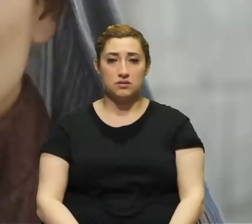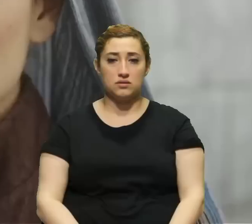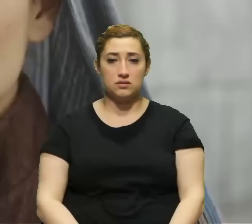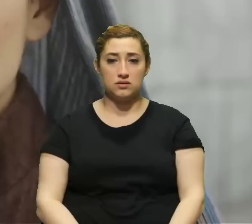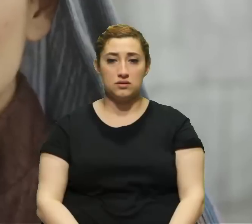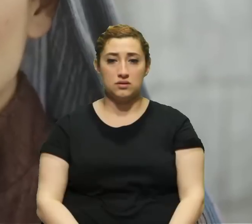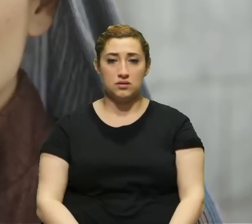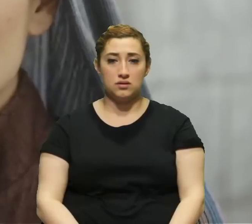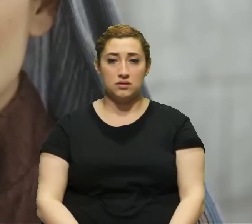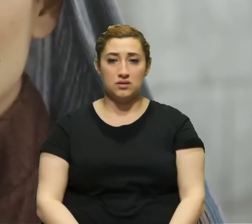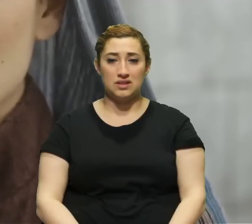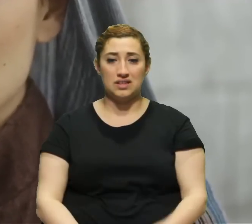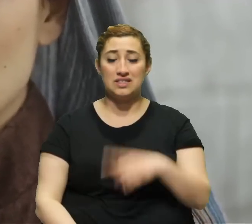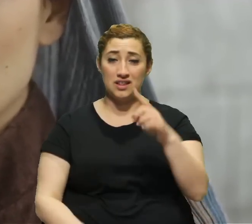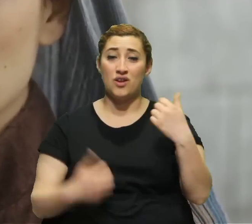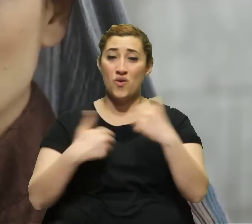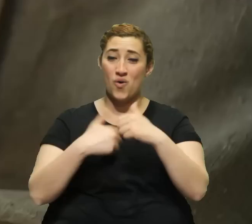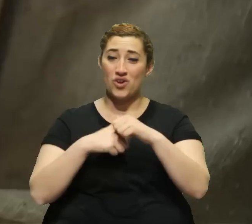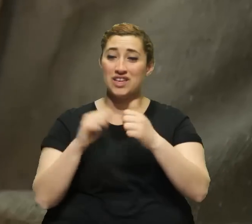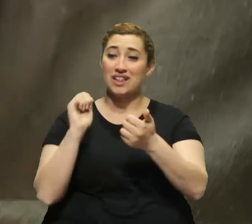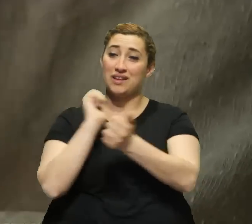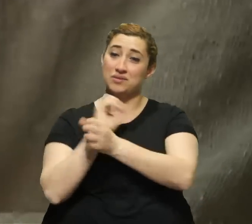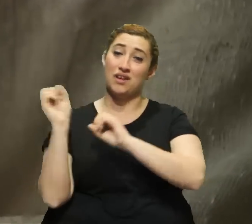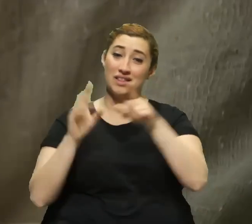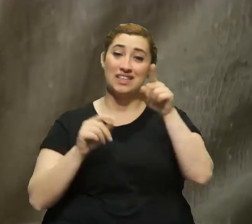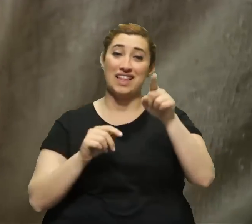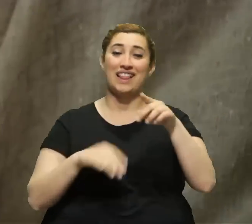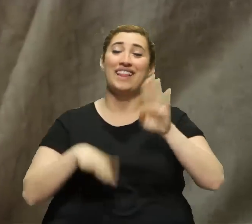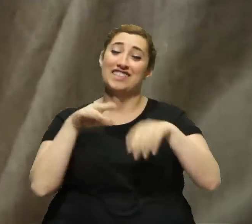Bey kocan zindana attırır da seni de teselliye mi yollar?